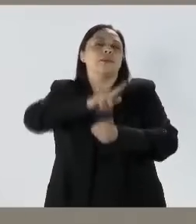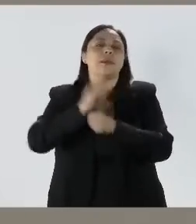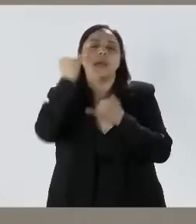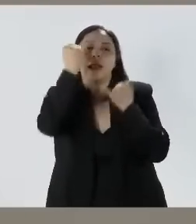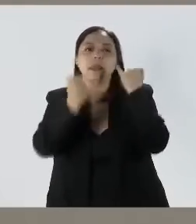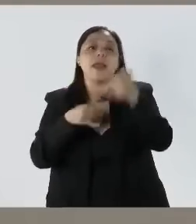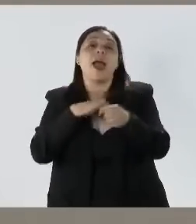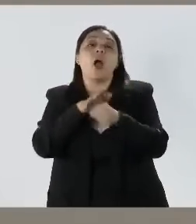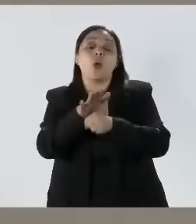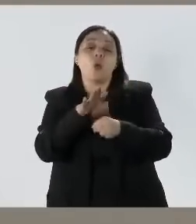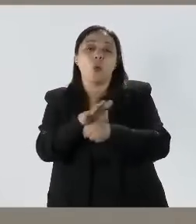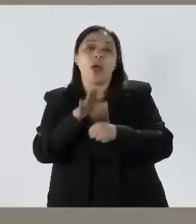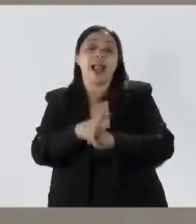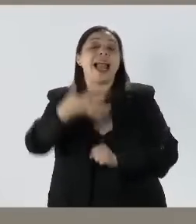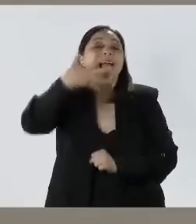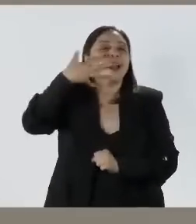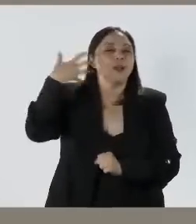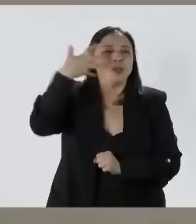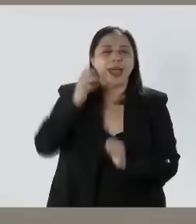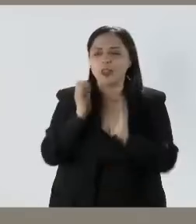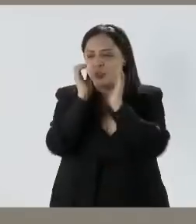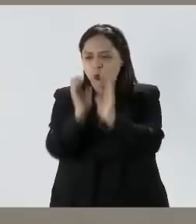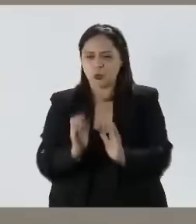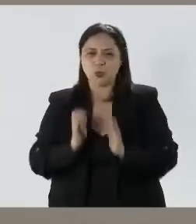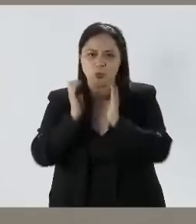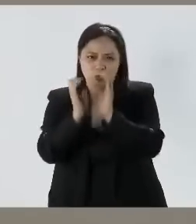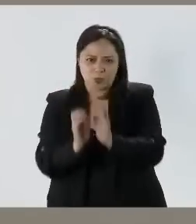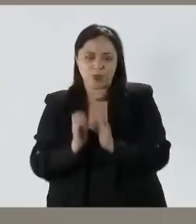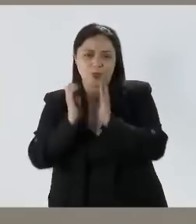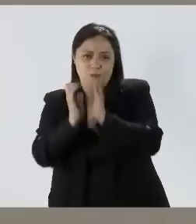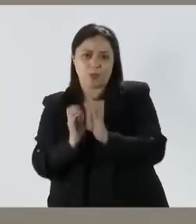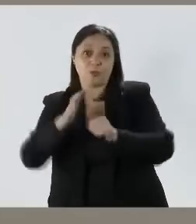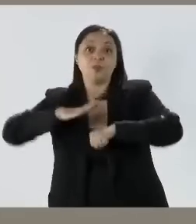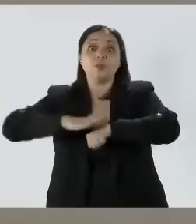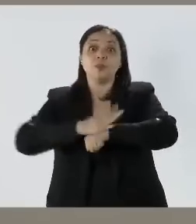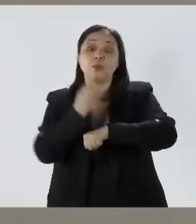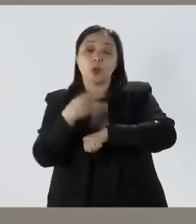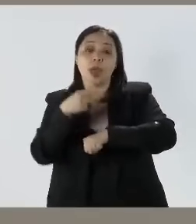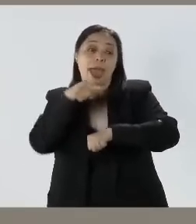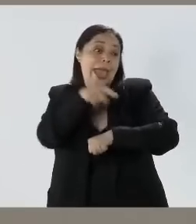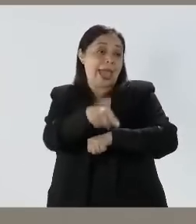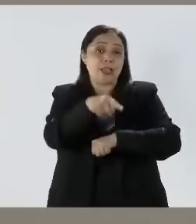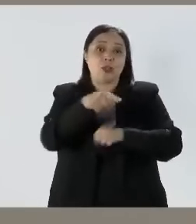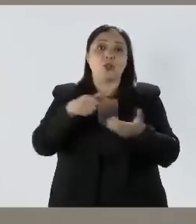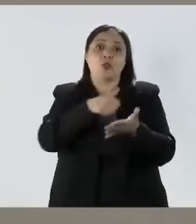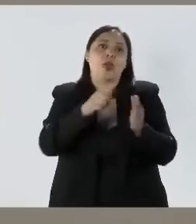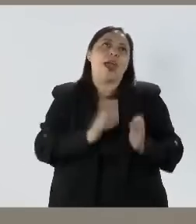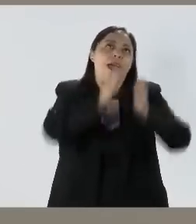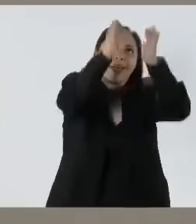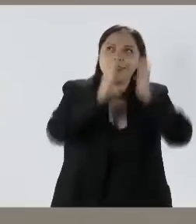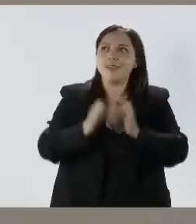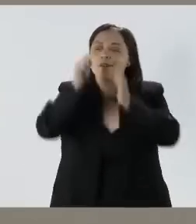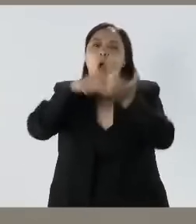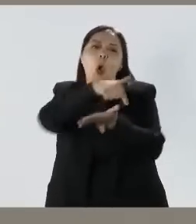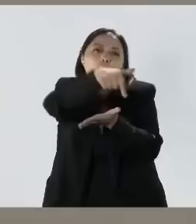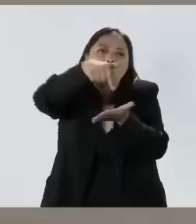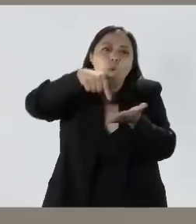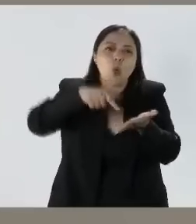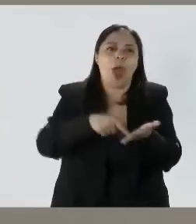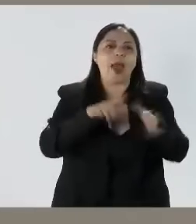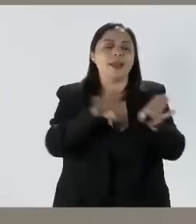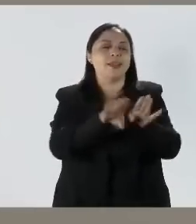cuidado de los gatos que han hecho de su hogar diferentes edicios y recintos públicos como los